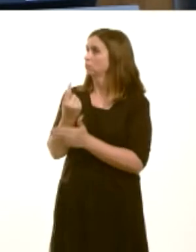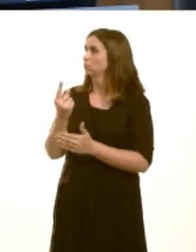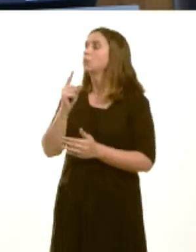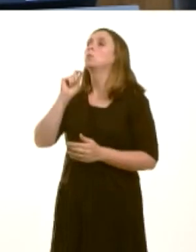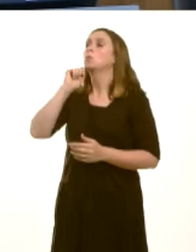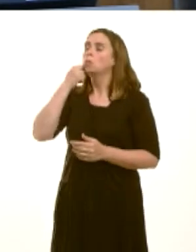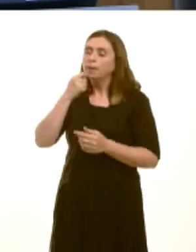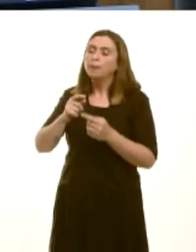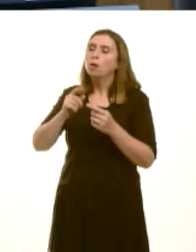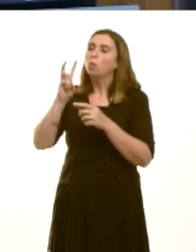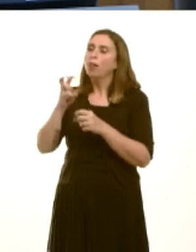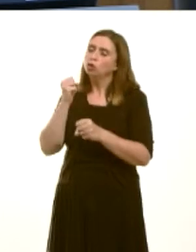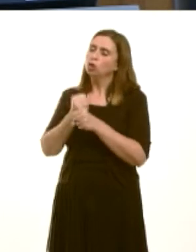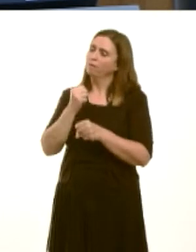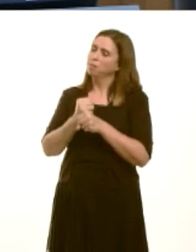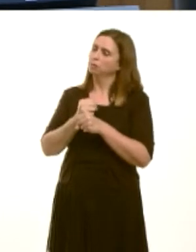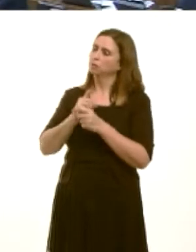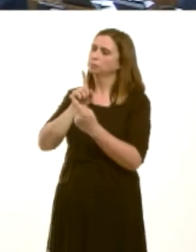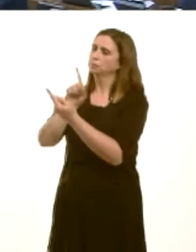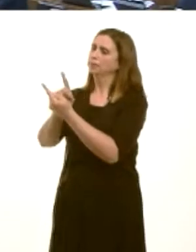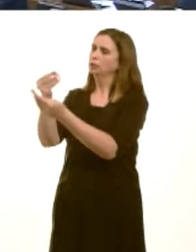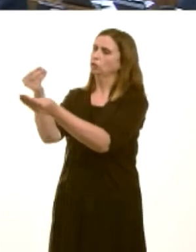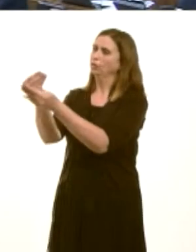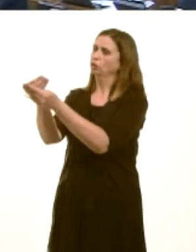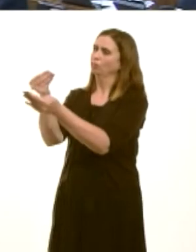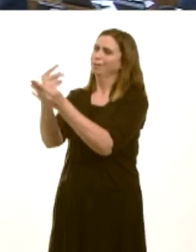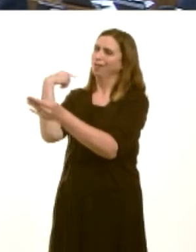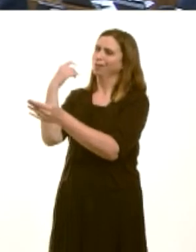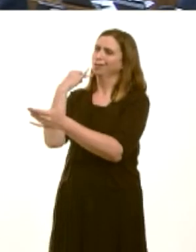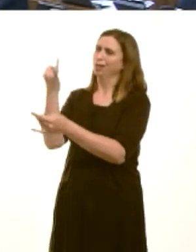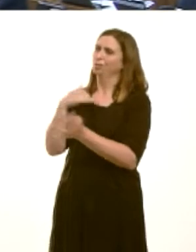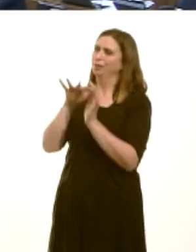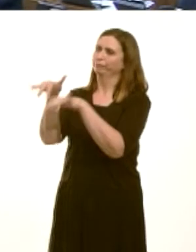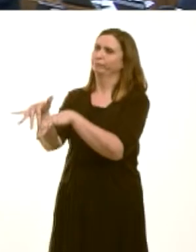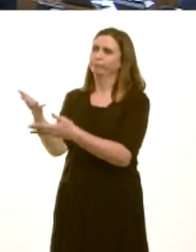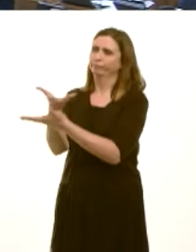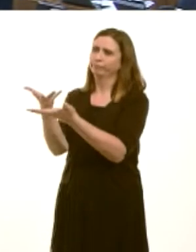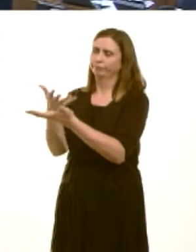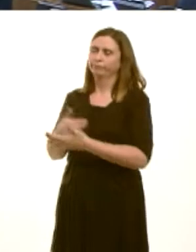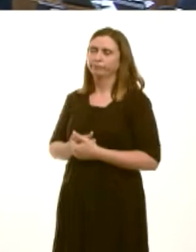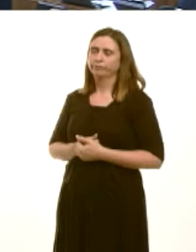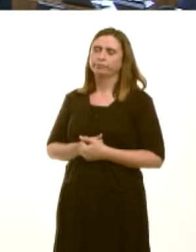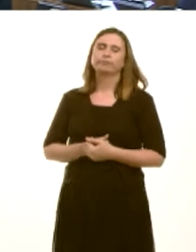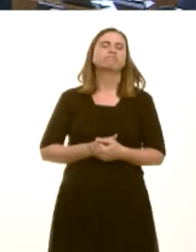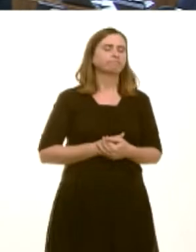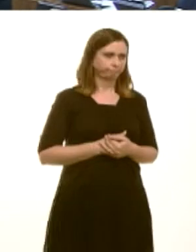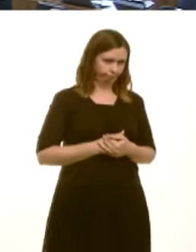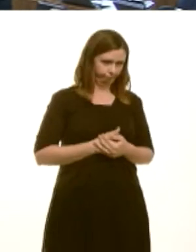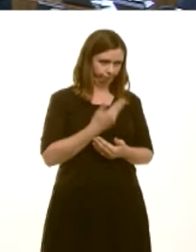nesaf i weld beth sydd wedi cael ei wneud lan i nawr. Simon Thomas: Diolch am y diweddariad, Brif Weinidog. Roeddem niín gwybod, pan gyhoeddwyd